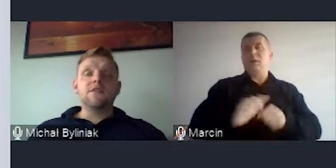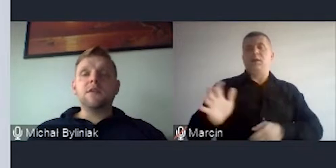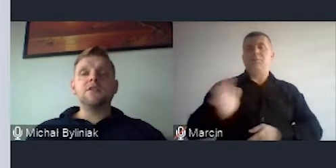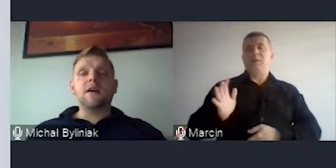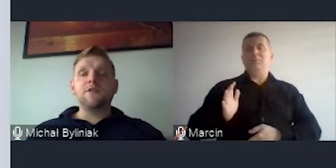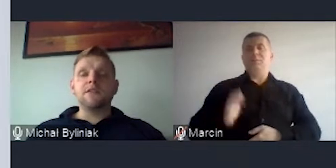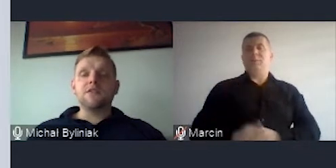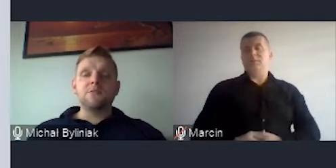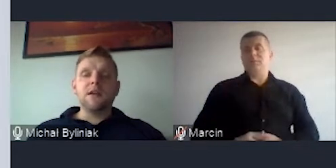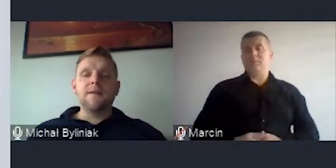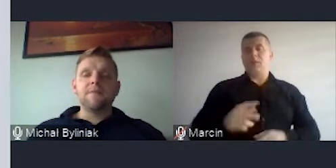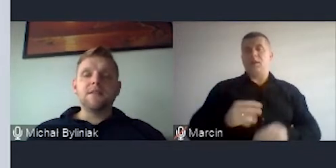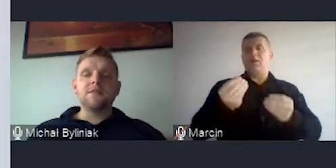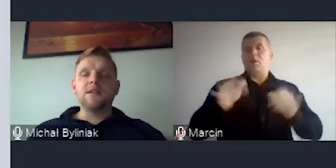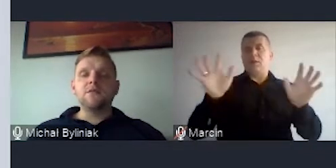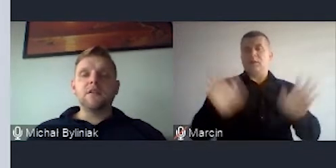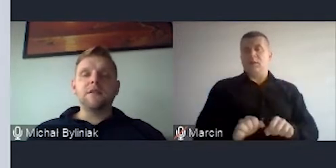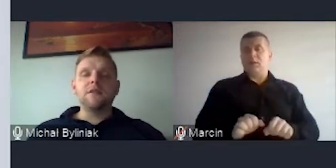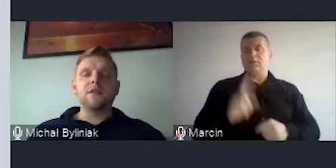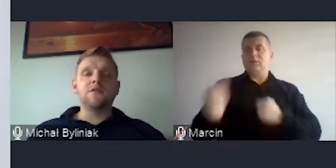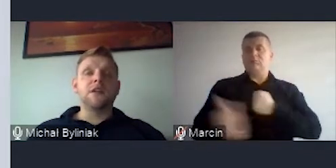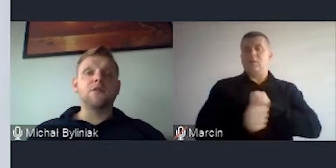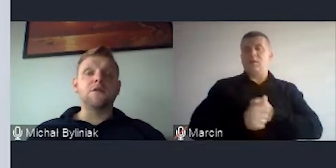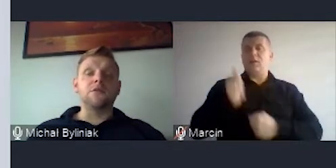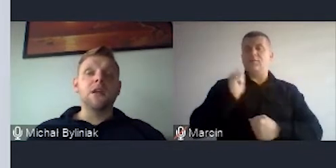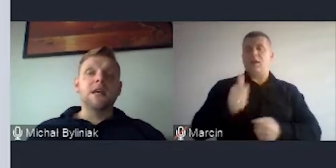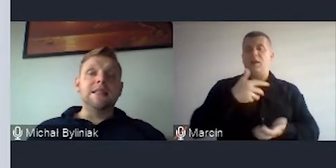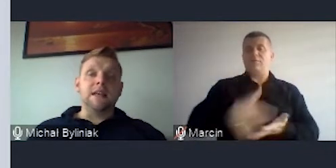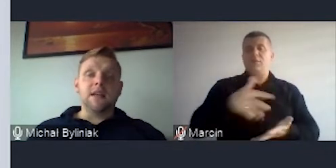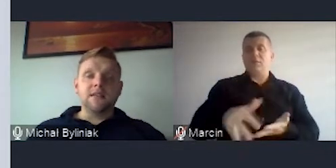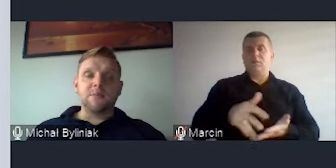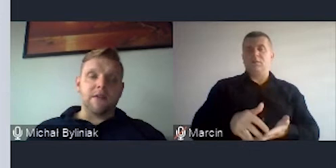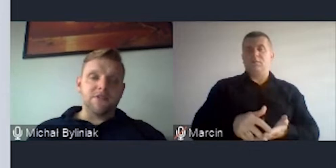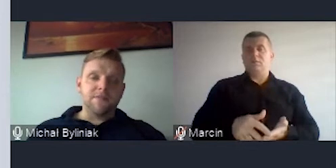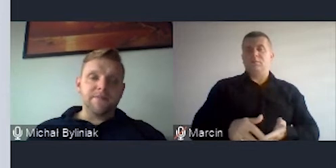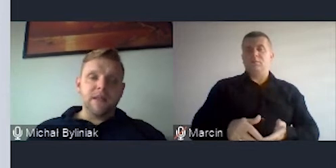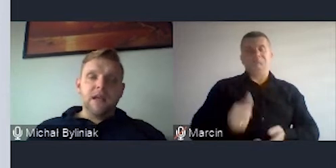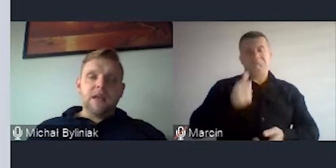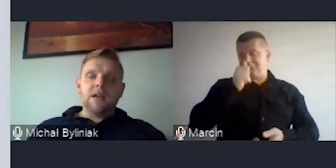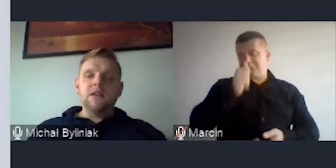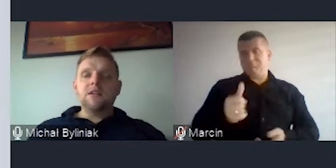W każdym razie ta kwota zatrzymana ze względu na kwalifikowalność wydatków się nie sprawdzi.